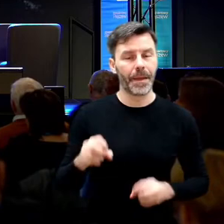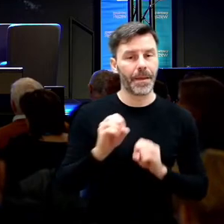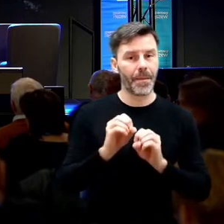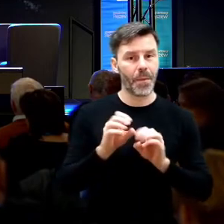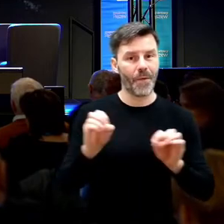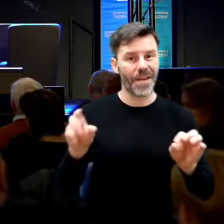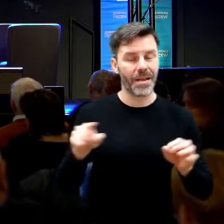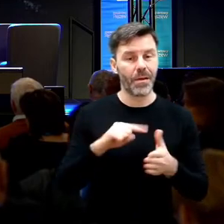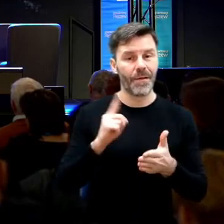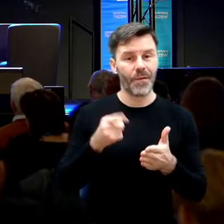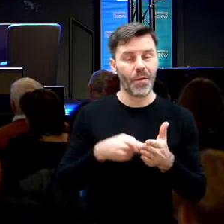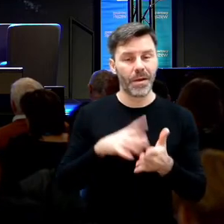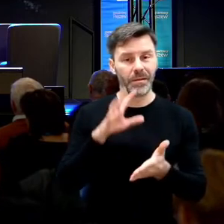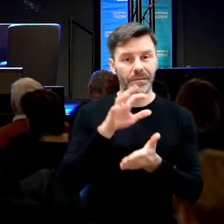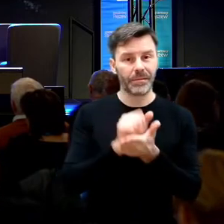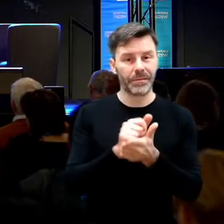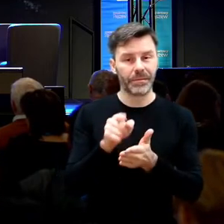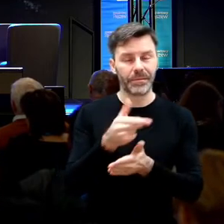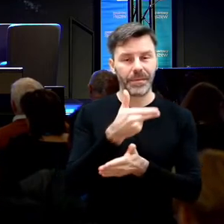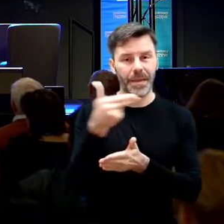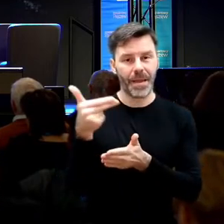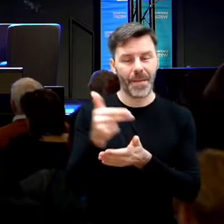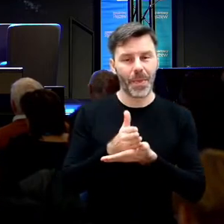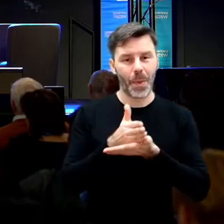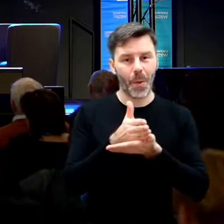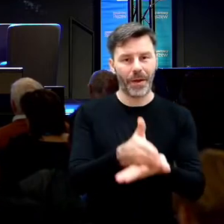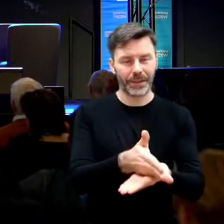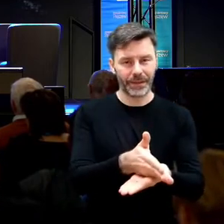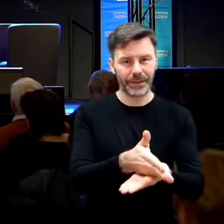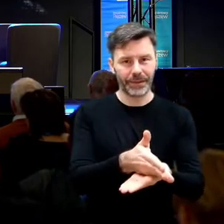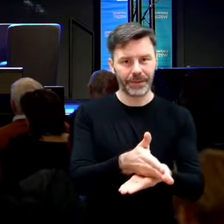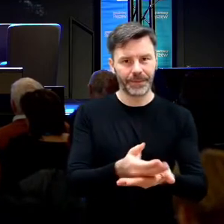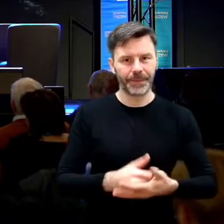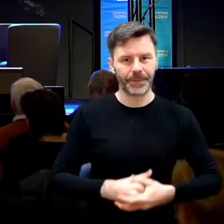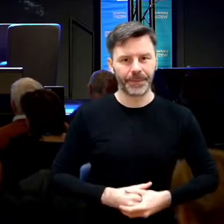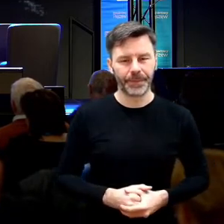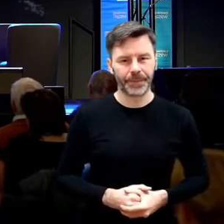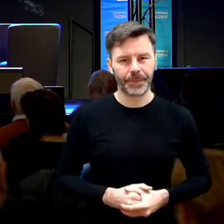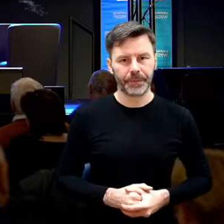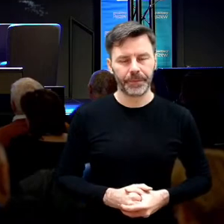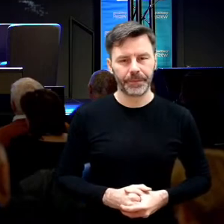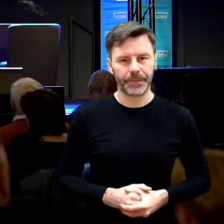ma ten wgląd w tę praktykę polityki miejskiej,